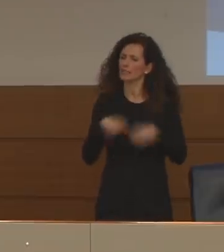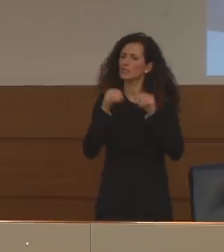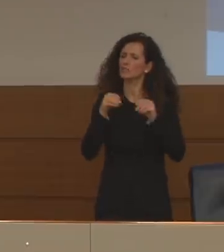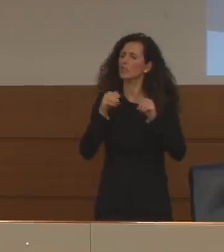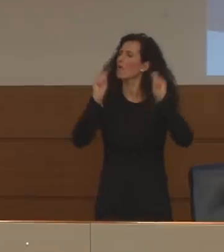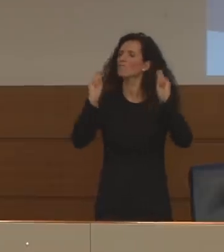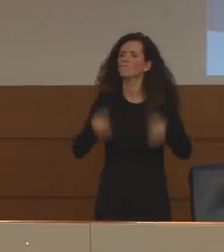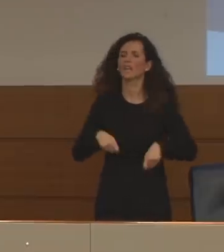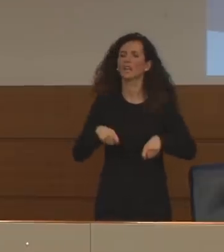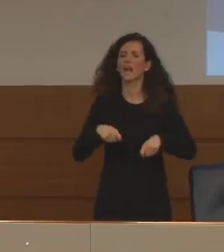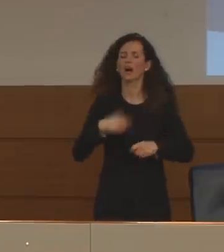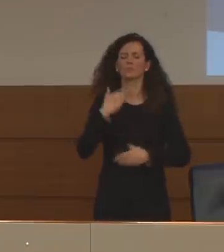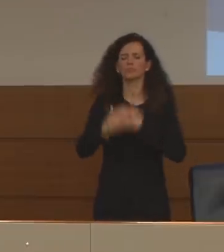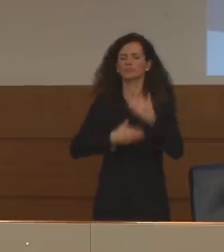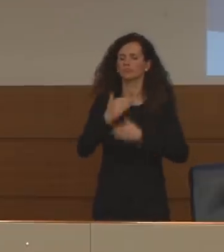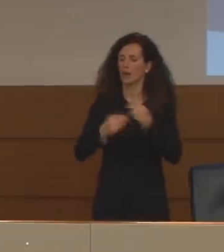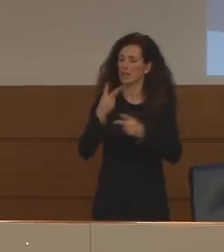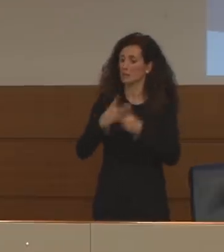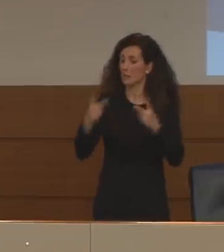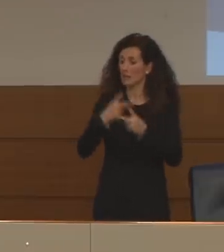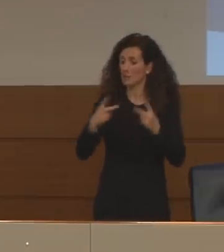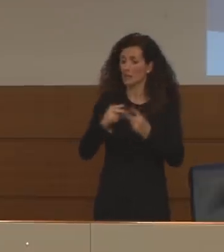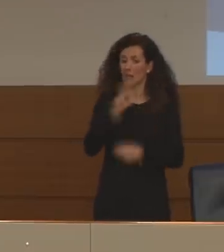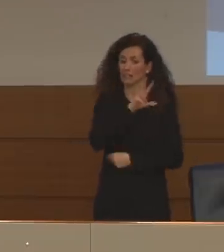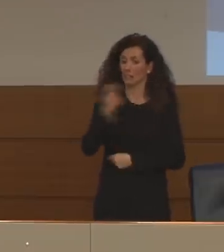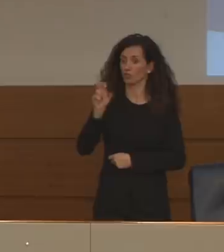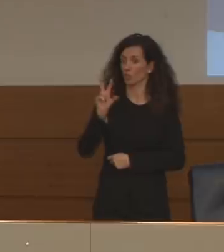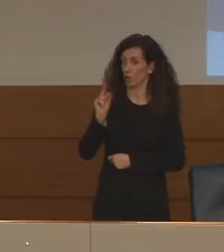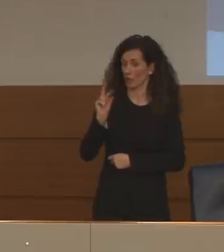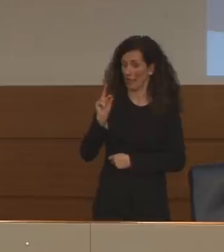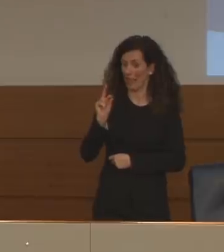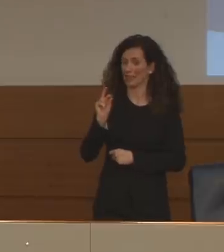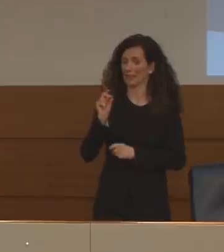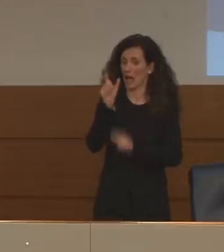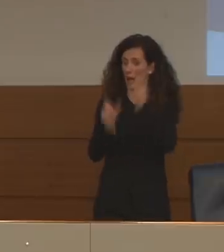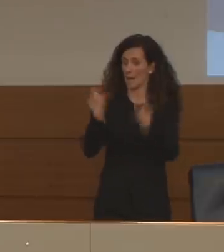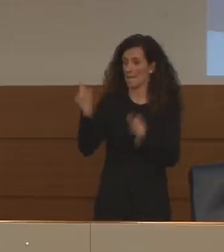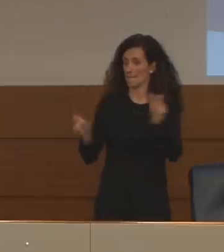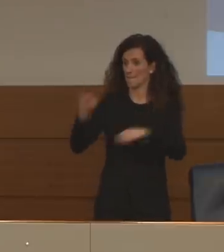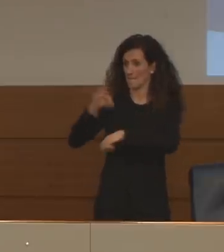sperimentazione su almeno 330 pazienti per quanto riguarda l'antireumatoide